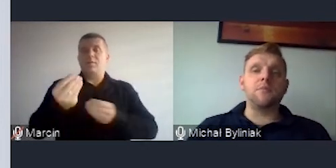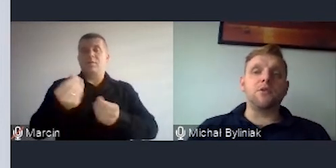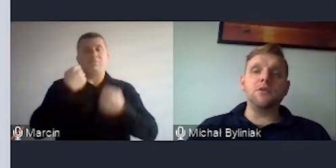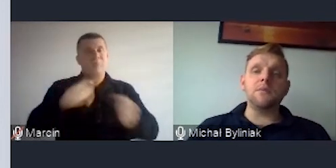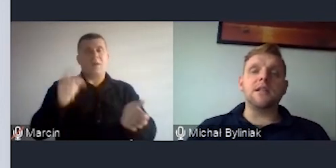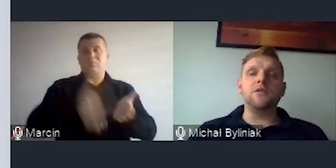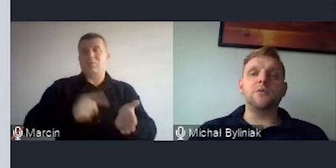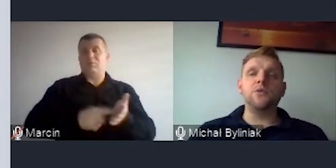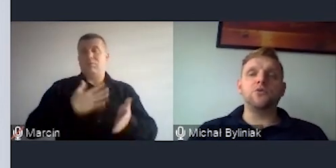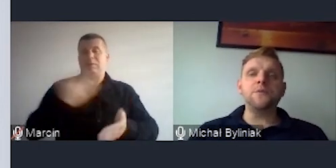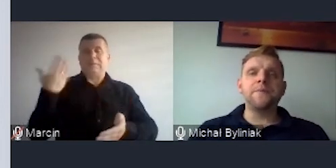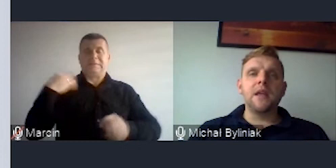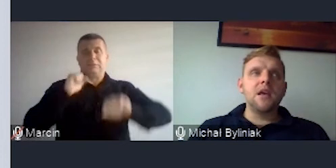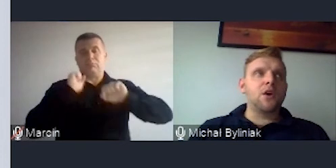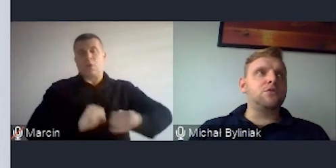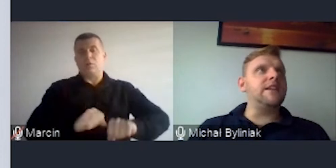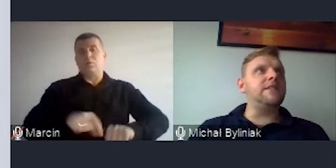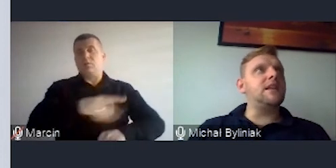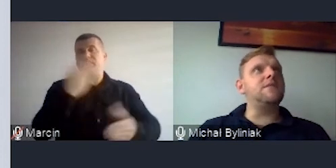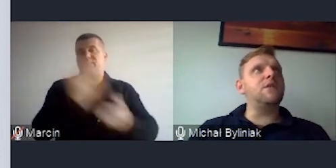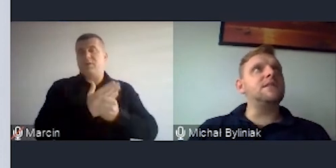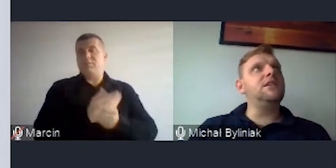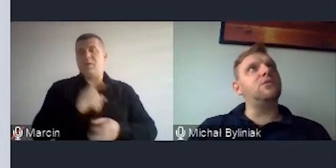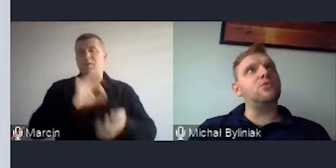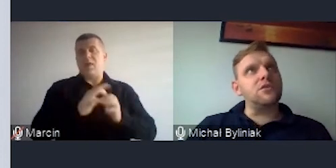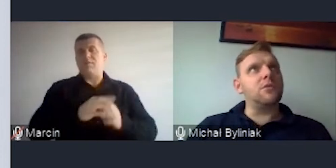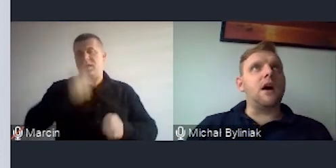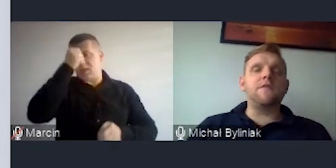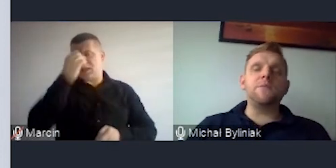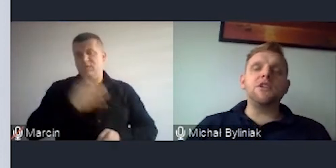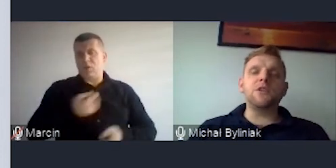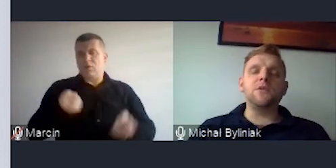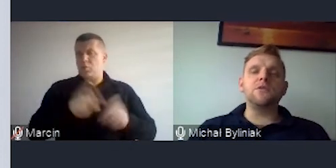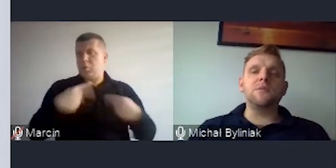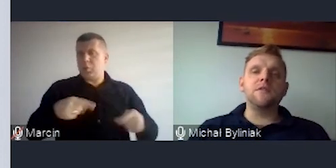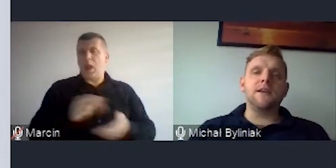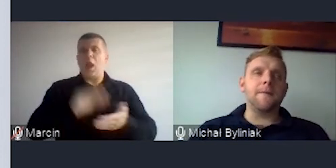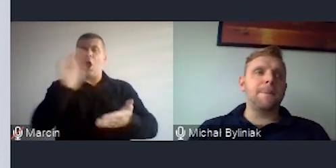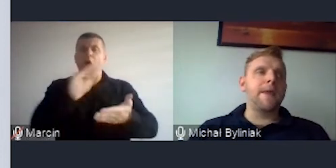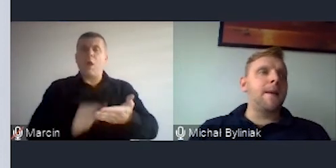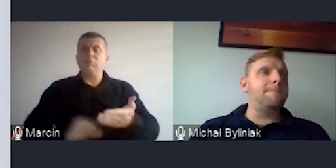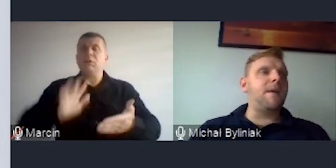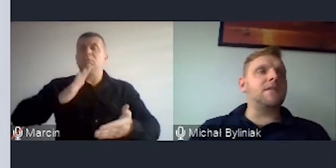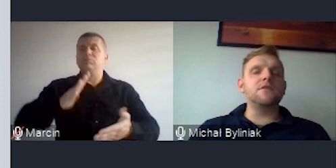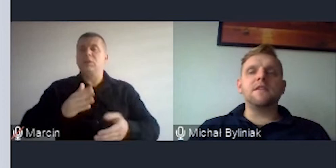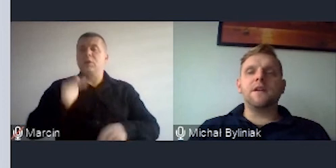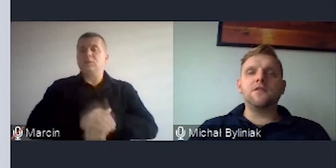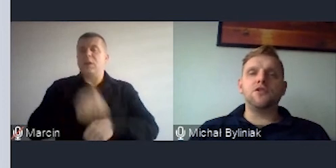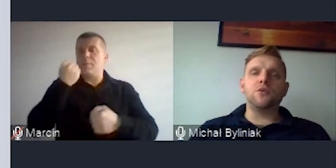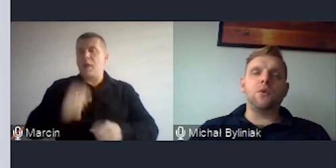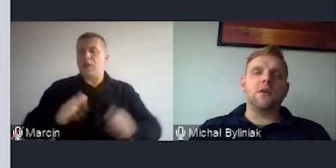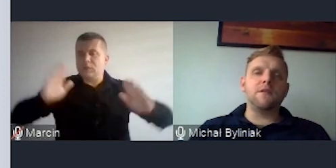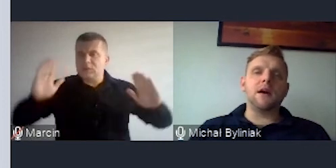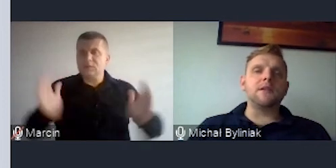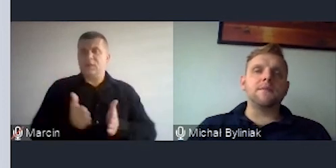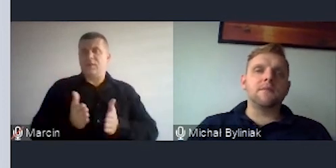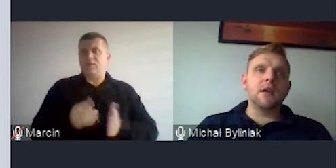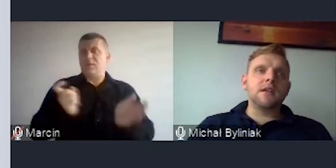Broniłem ostatnio podmiotu, który nawet nazwy własnej ni użył, ale w opisie przedmiotu zamówienia bardzo zawęził wymagania.